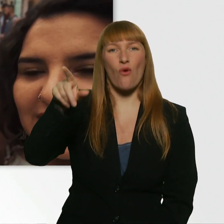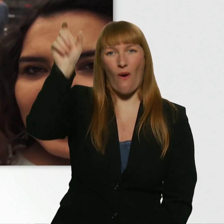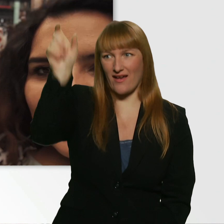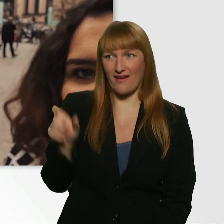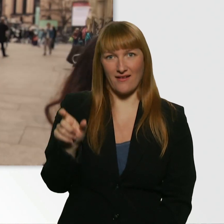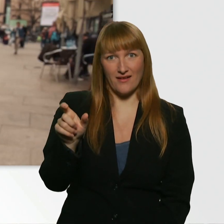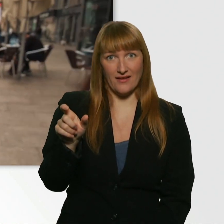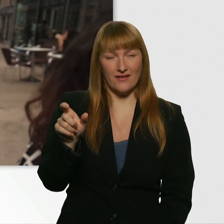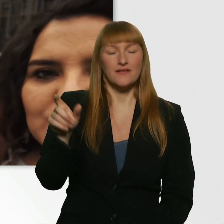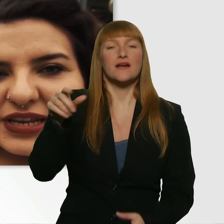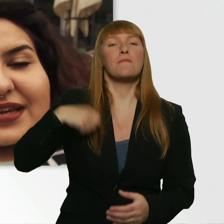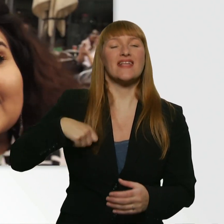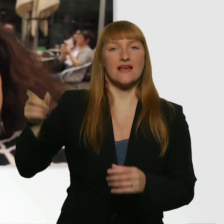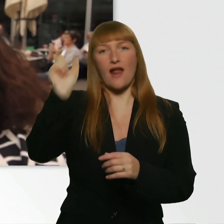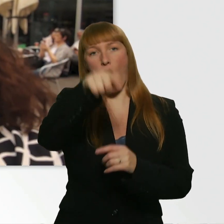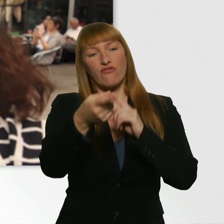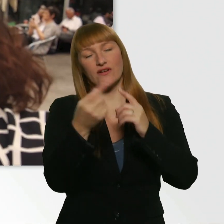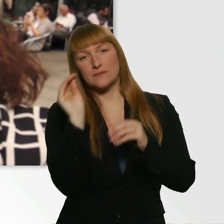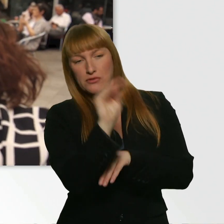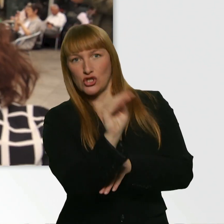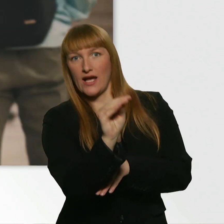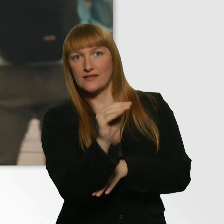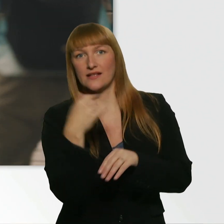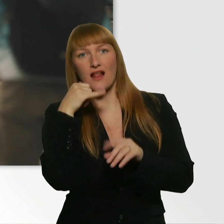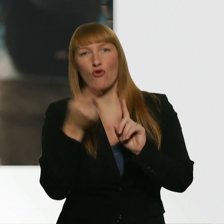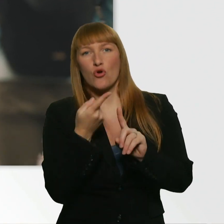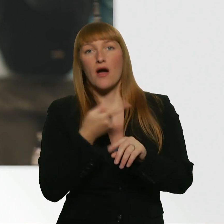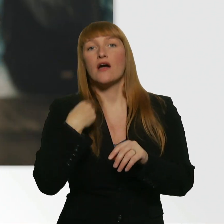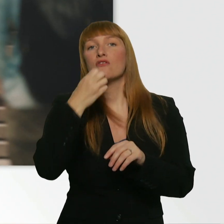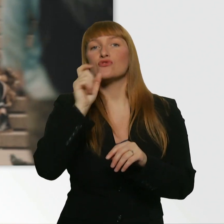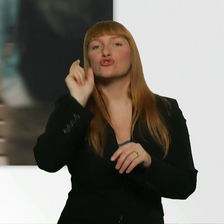Wir haben uns überlegt, sie mit ins Boot zu holen.